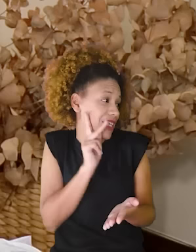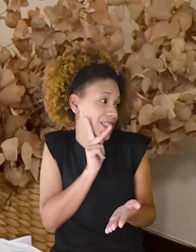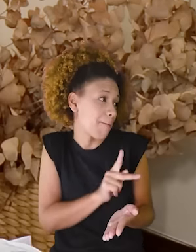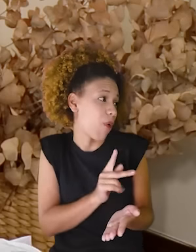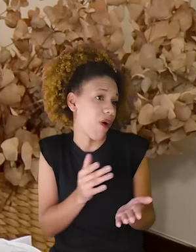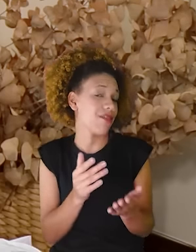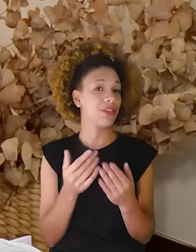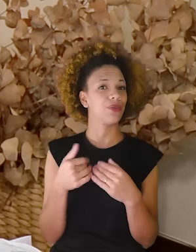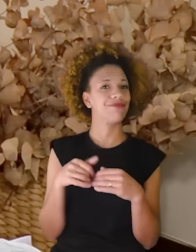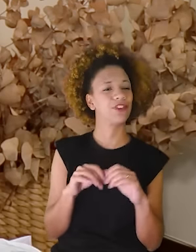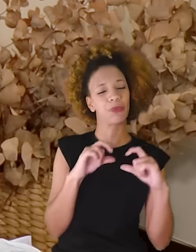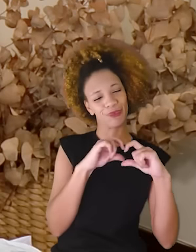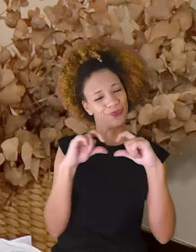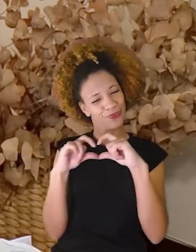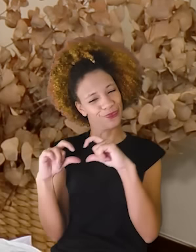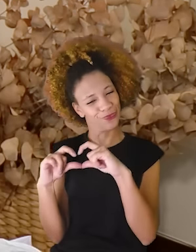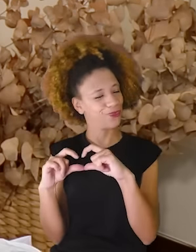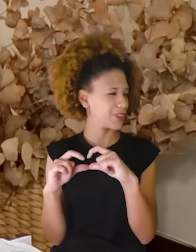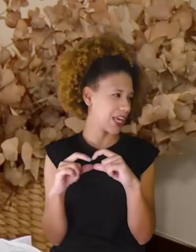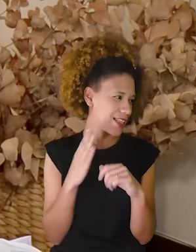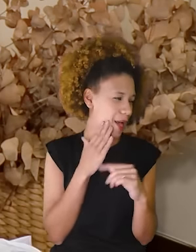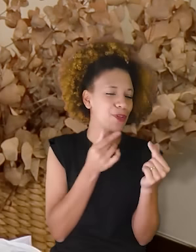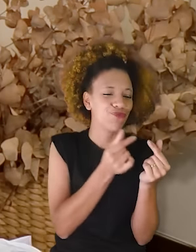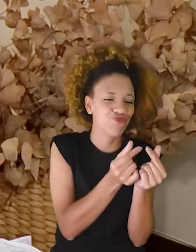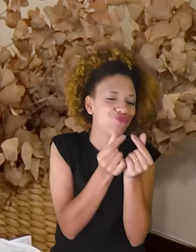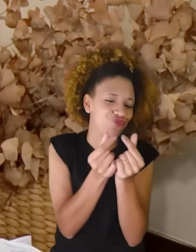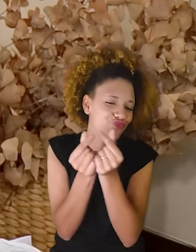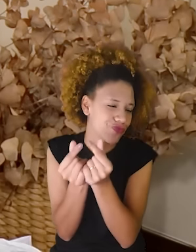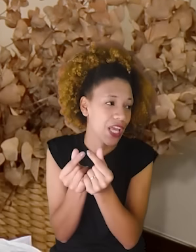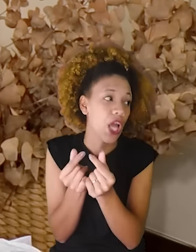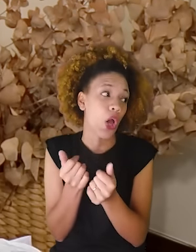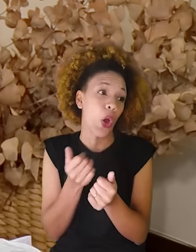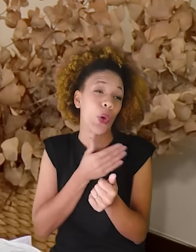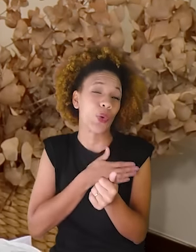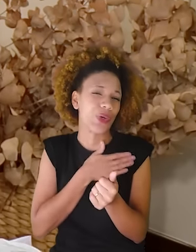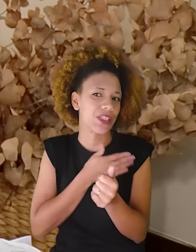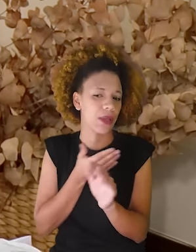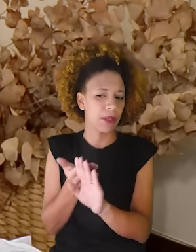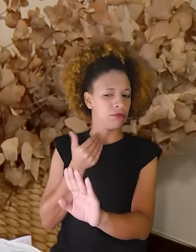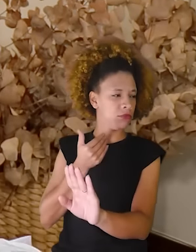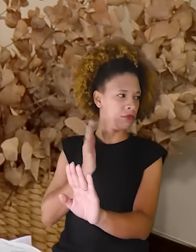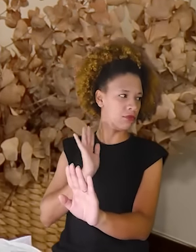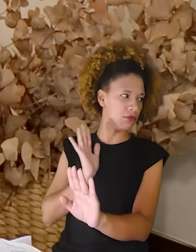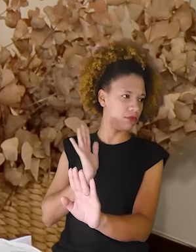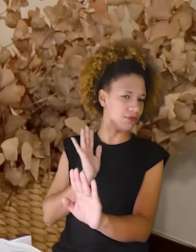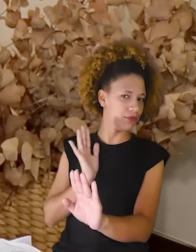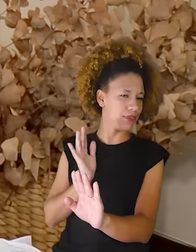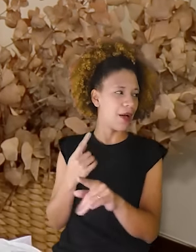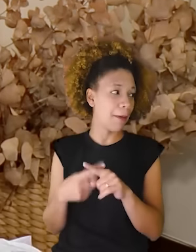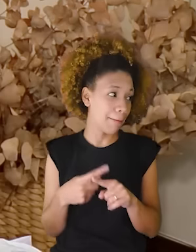sempre respondo do dois coraçãozinho tipo assim tipo gostei mas ó distância porque senão falo